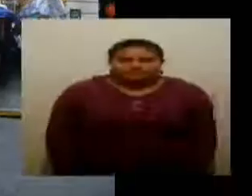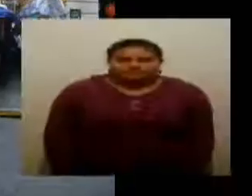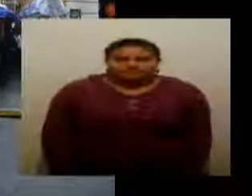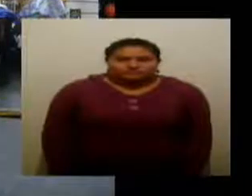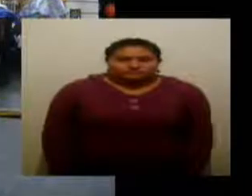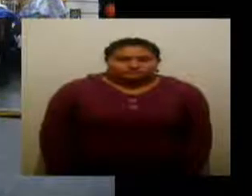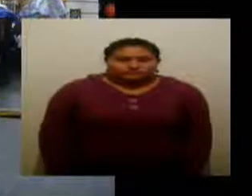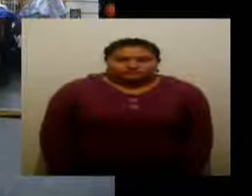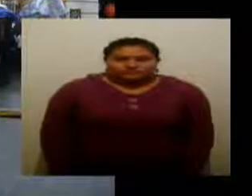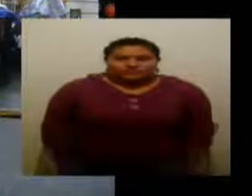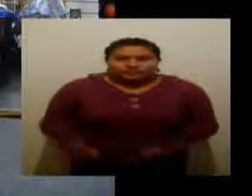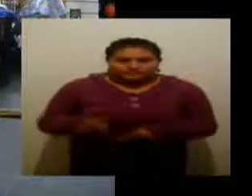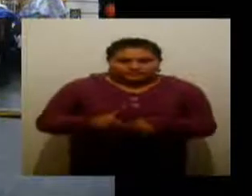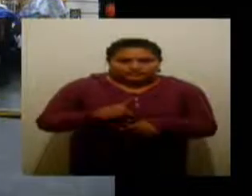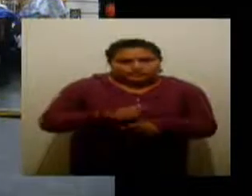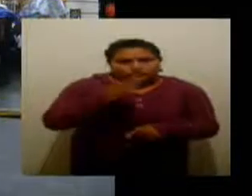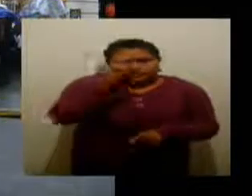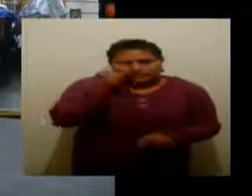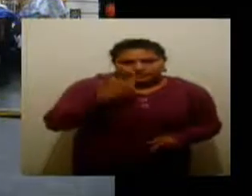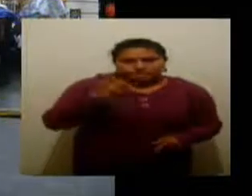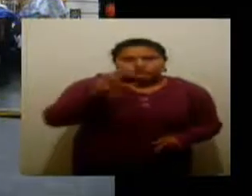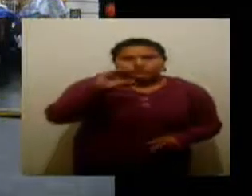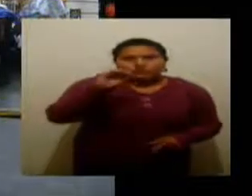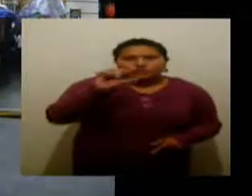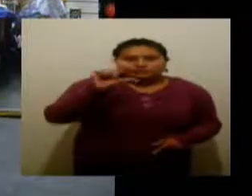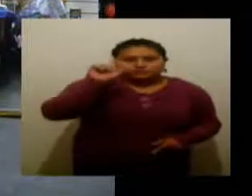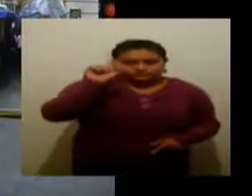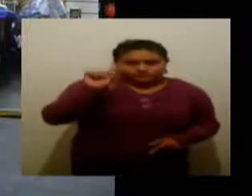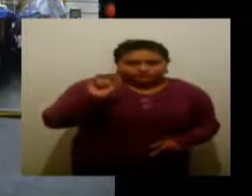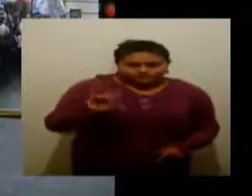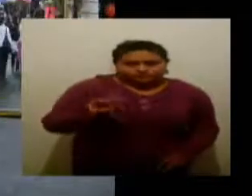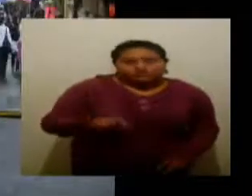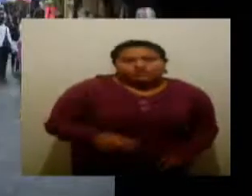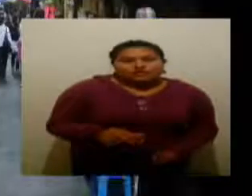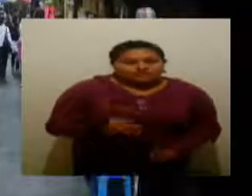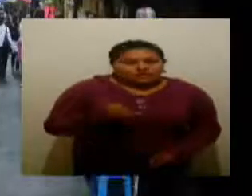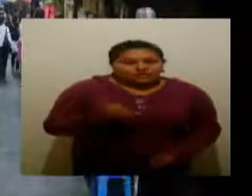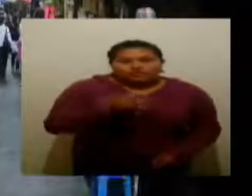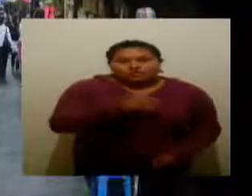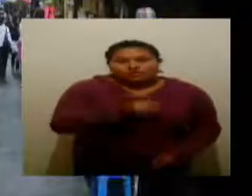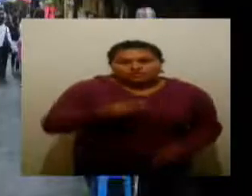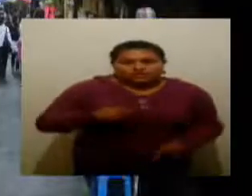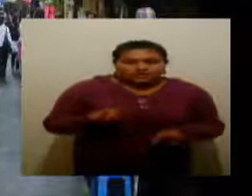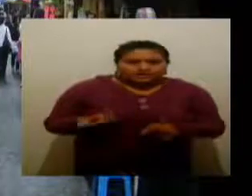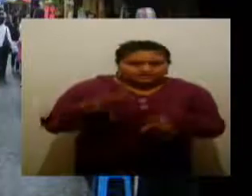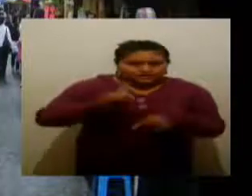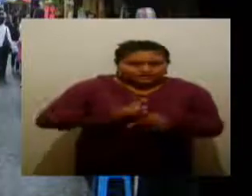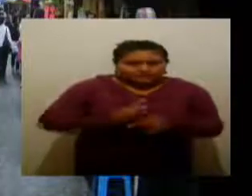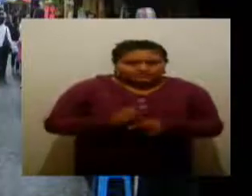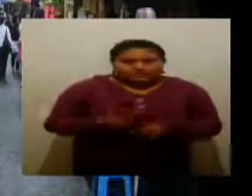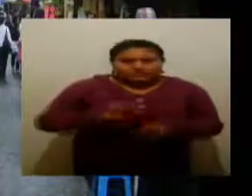Hasta nuestros días existe en Xalapa un callejón estrecho y largo como serpiente